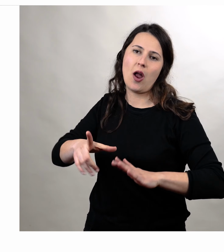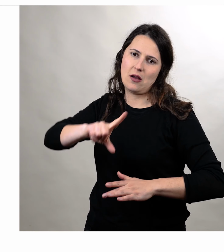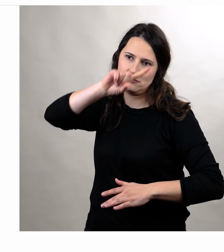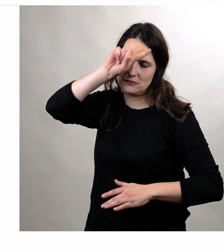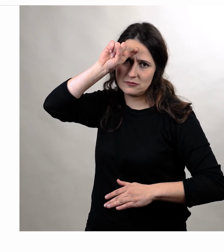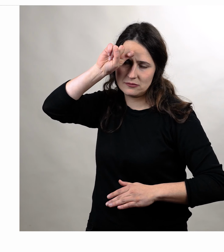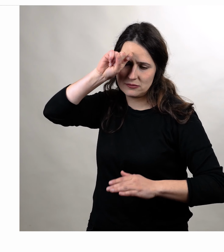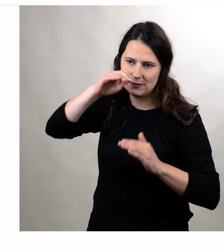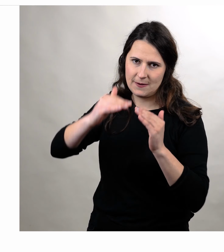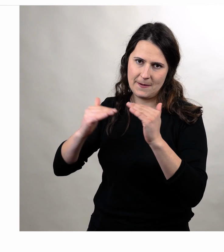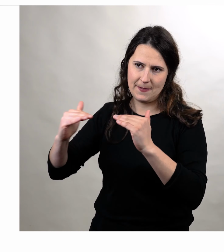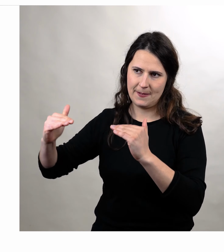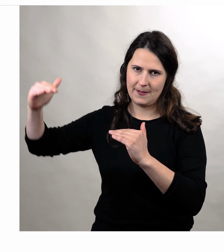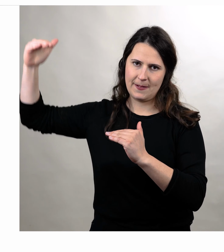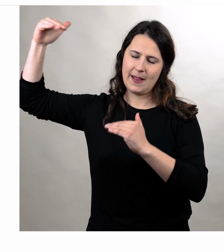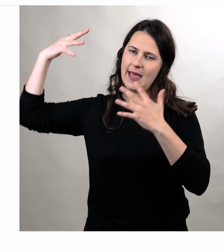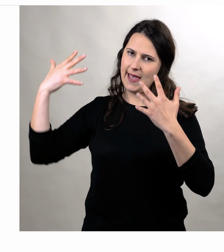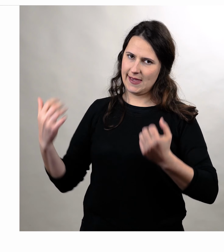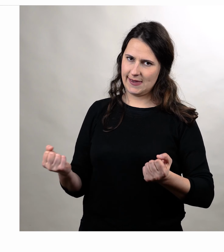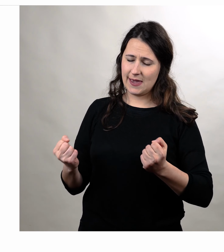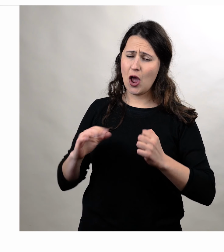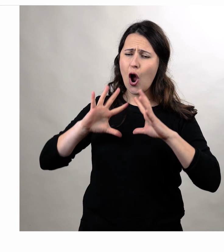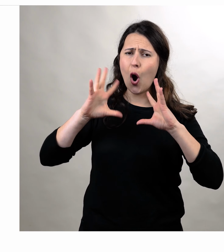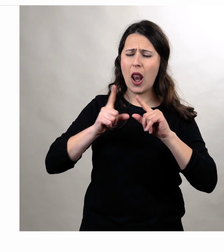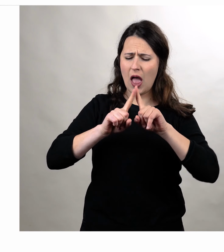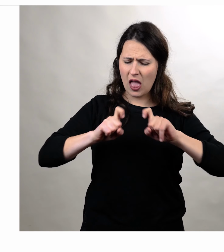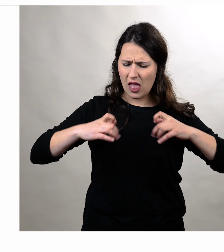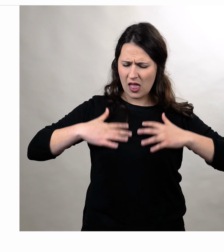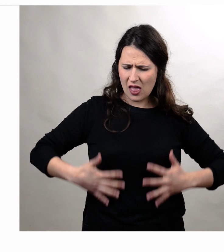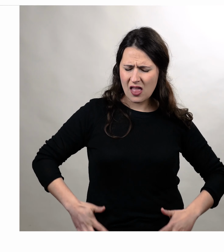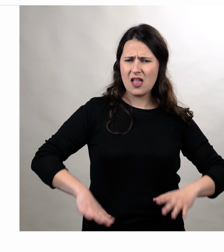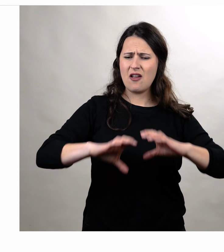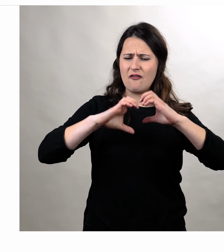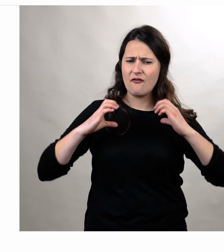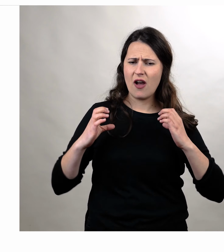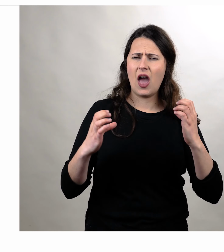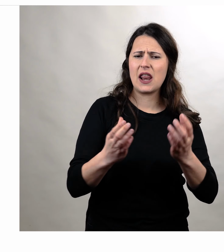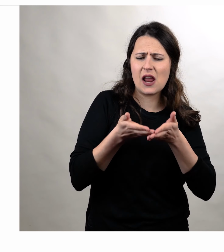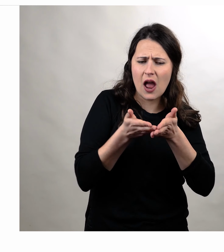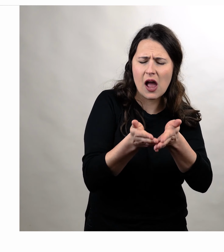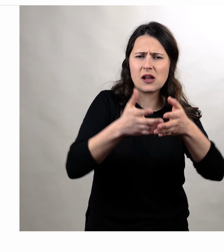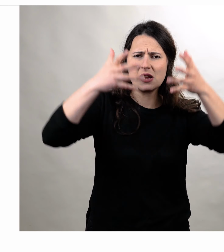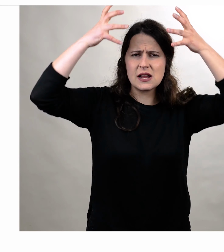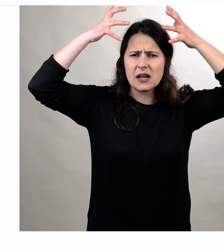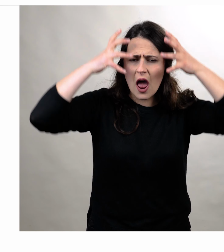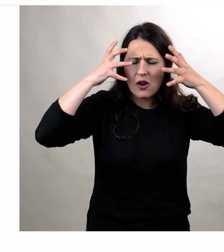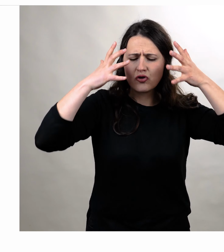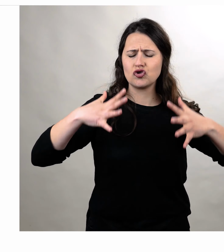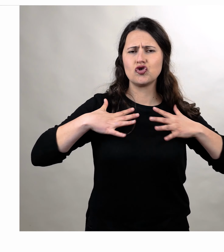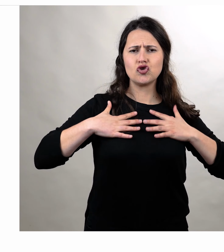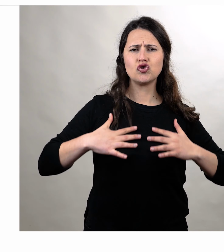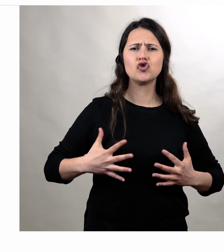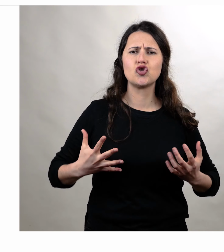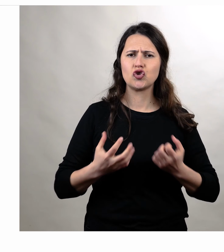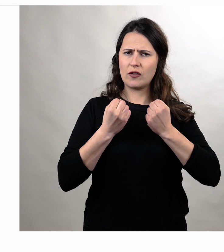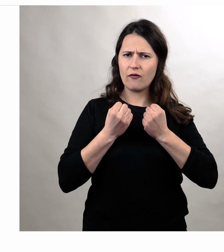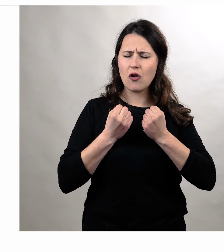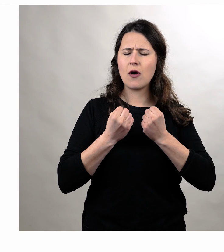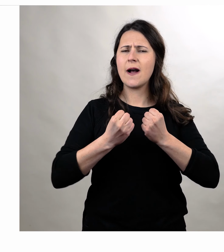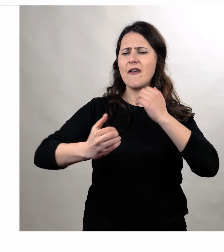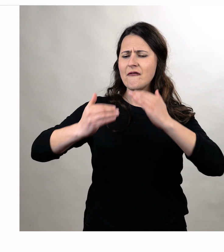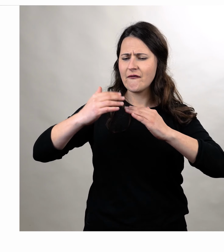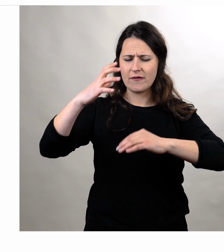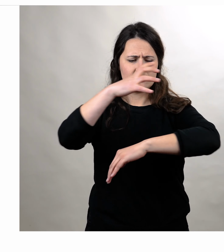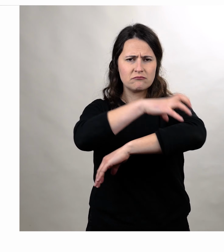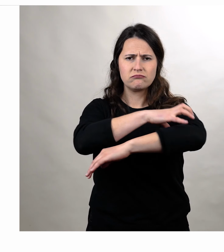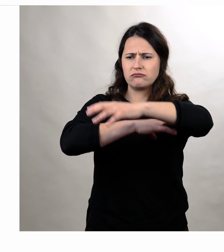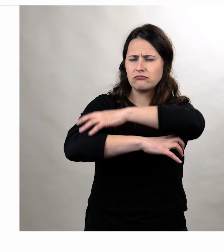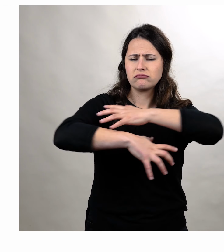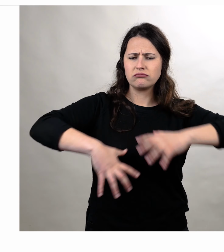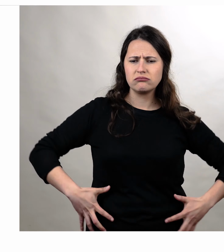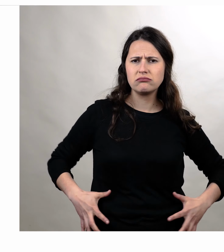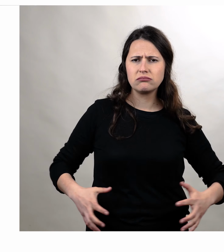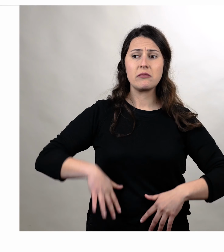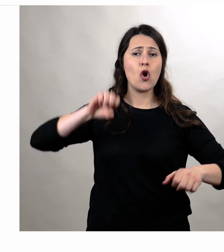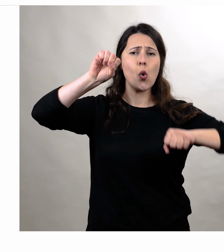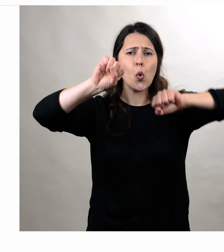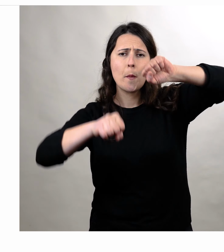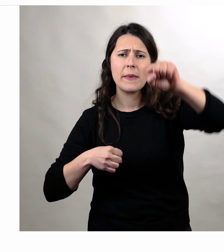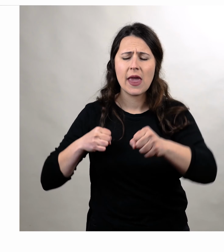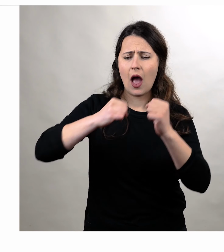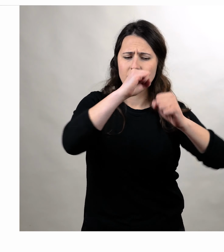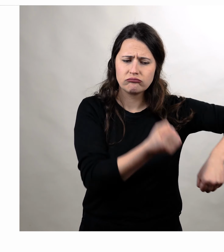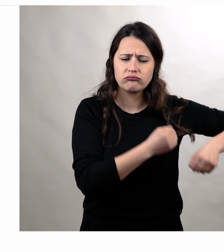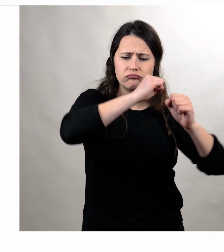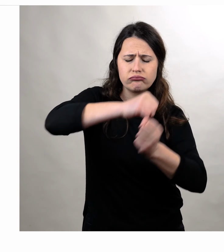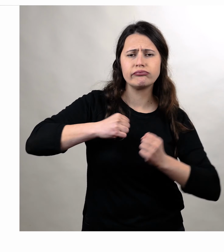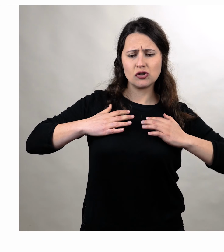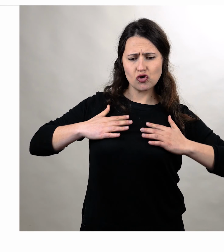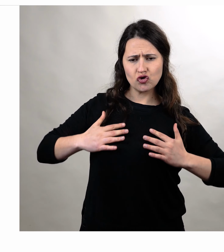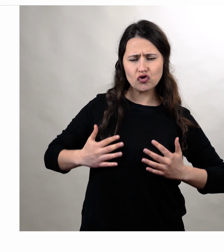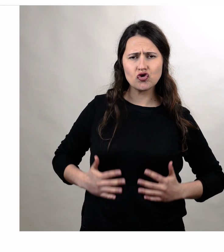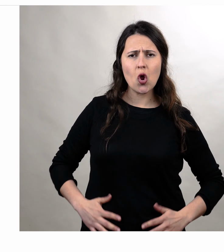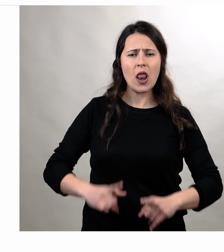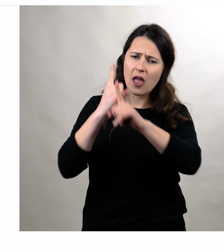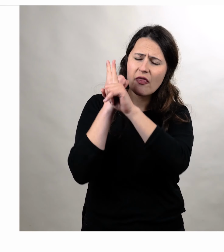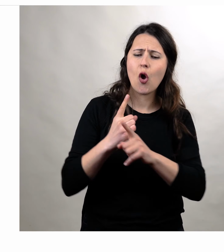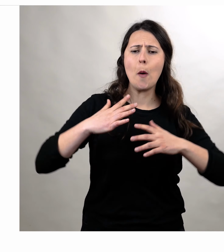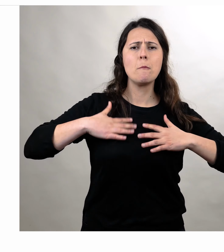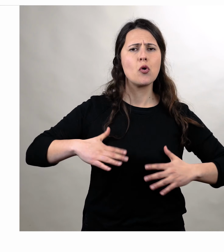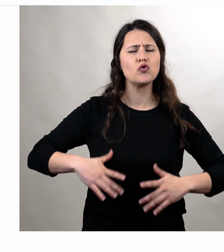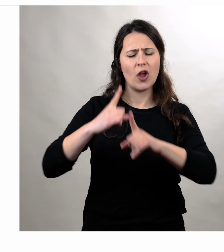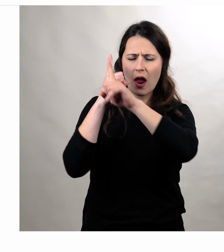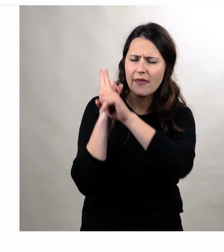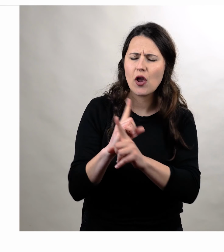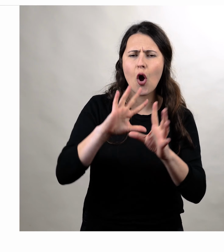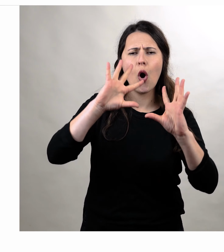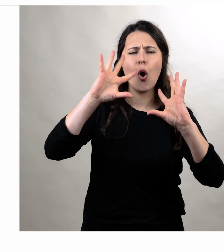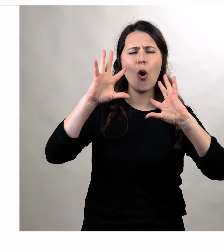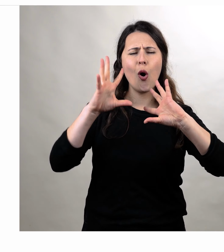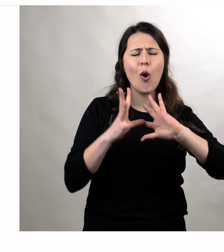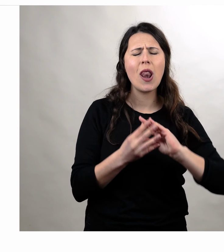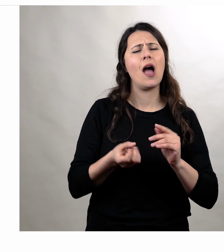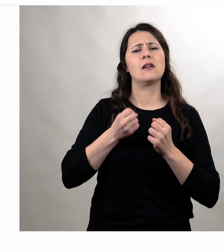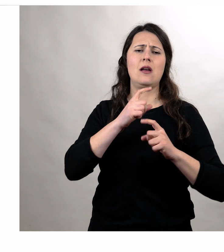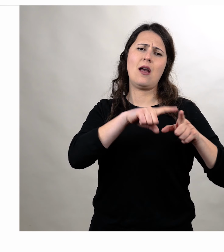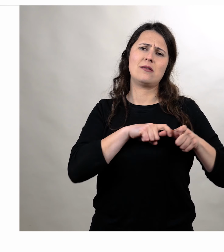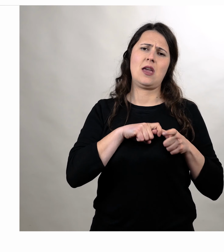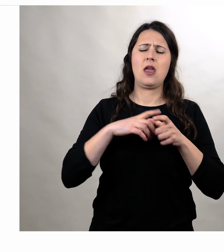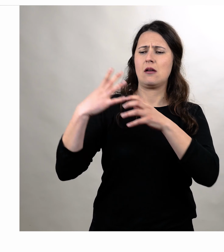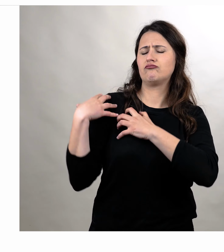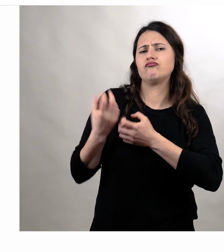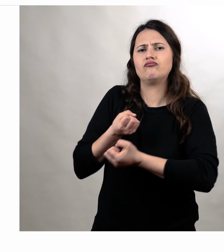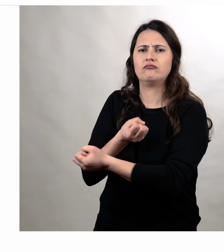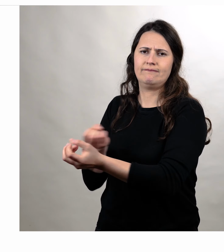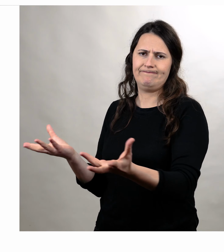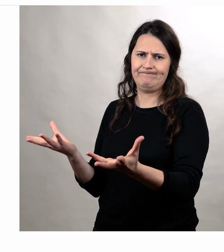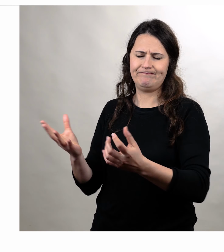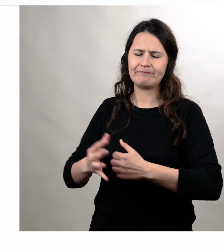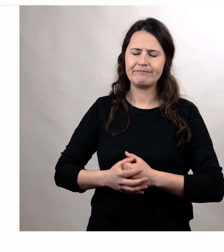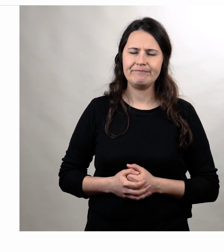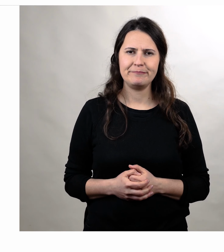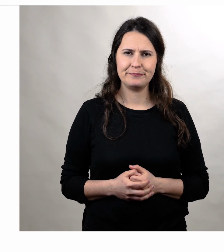Όλος ο απαραίτητος εξοπλισμός για το άθλημα παρέχεται από την εταιρεία.